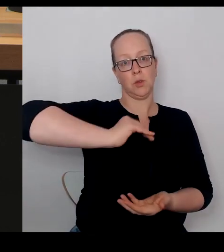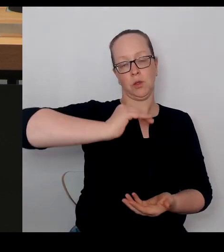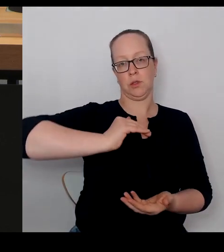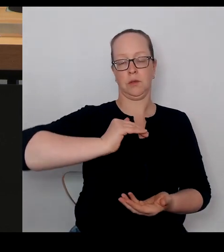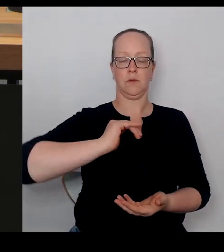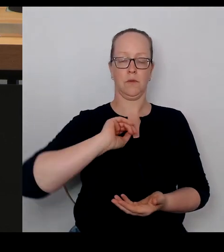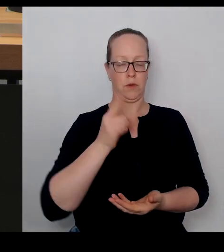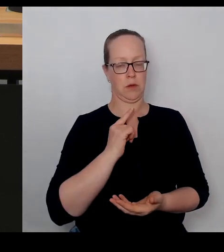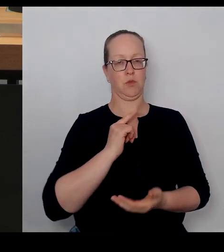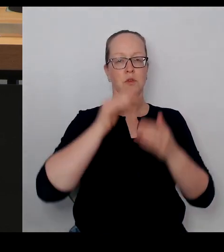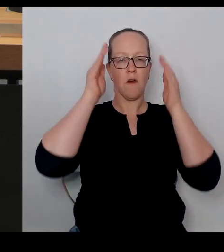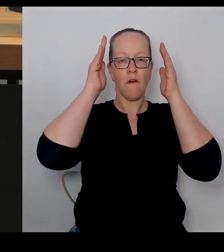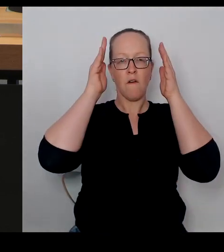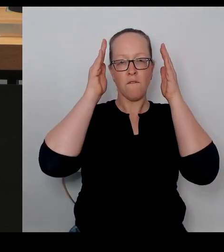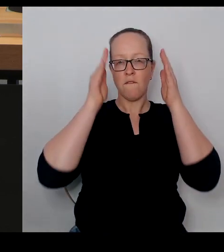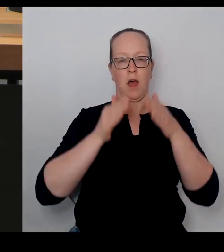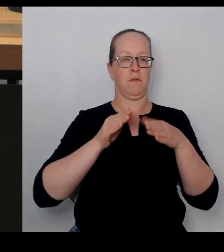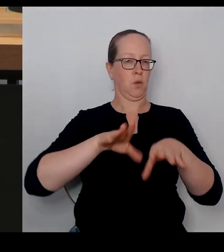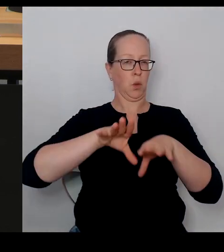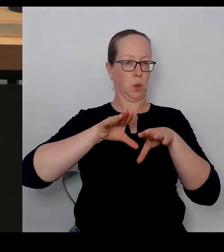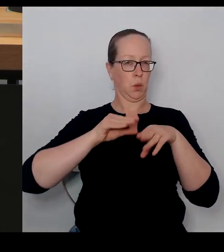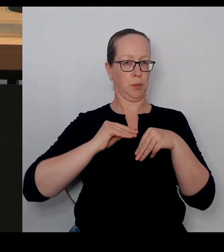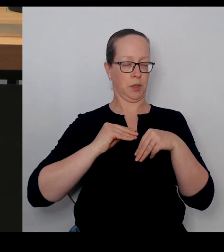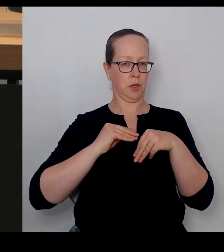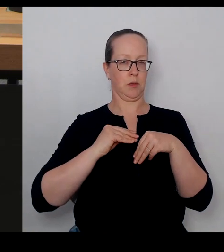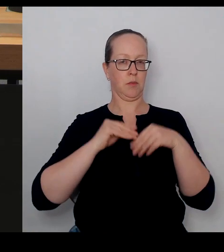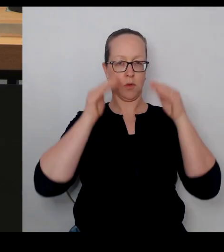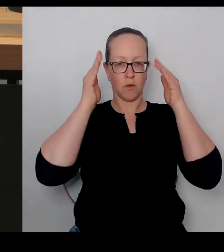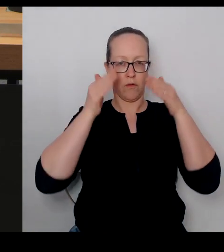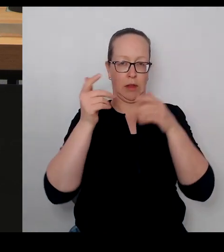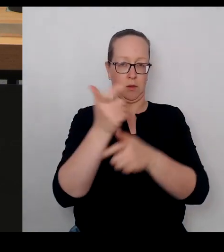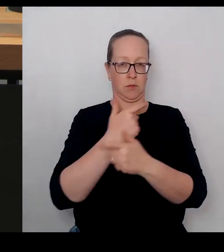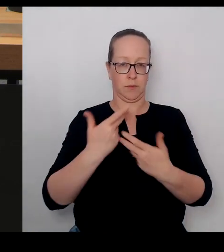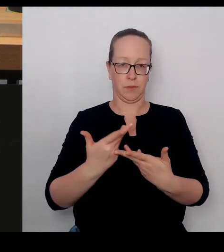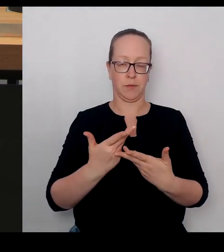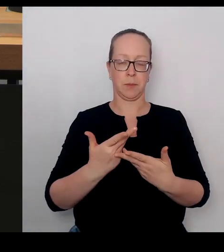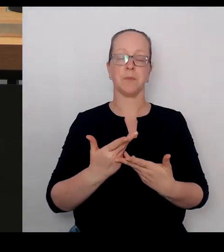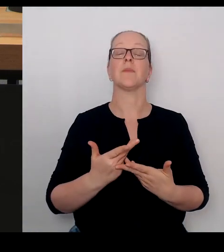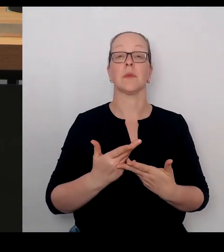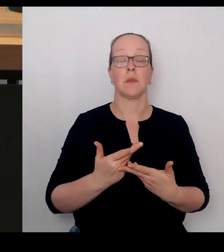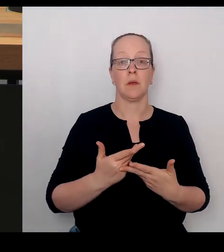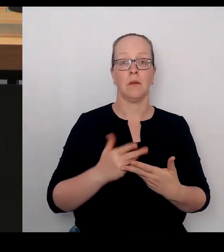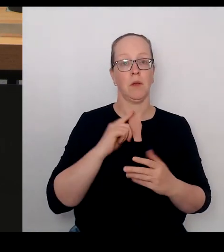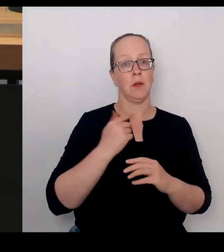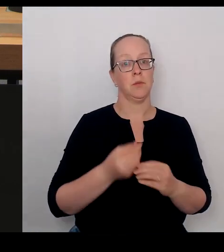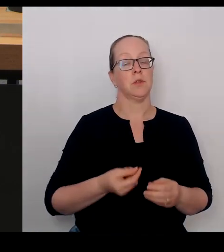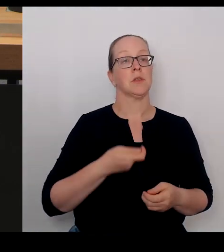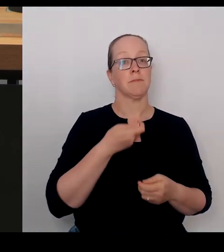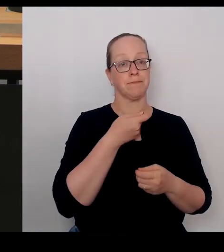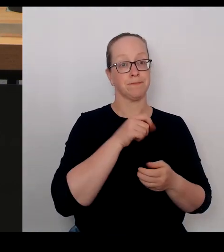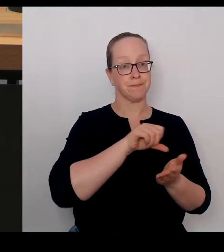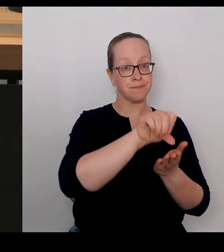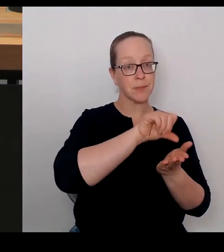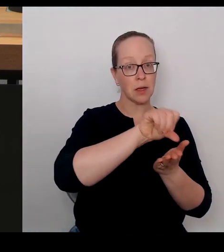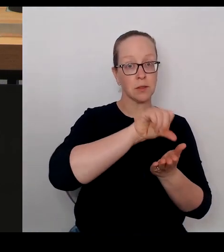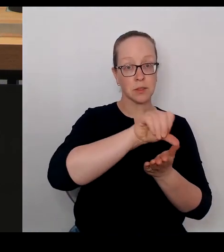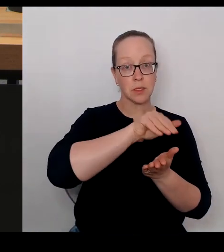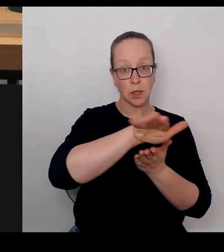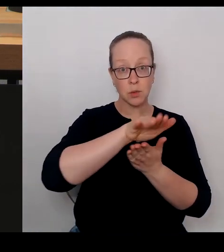aller eingesetzt wird. Die Kritik des Rechnungshofs ist daher eine wichtige Ressource um Vorgänge zu überdenken und zu optimieren.